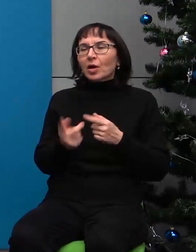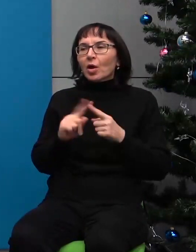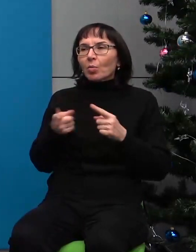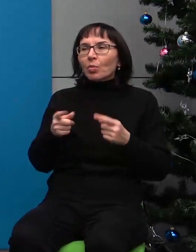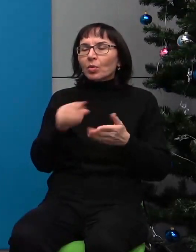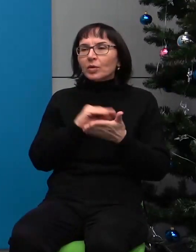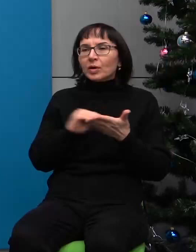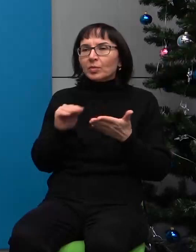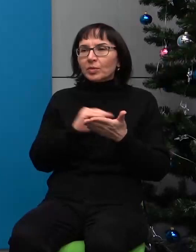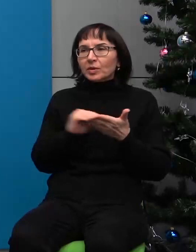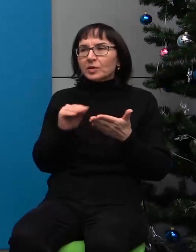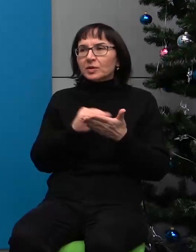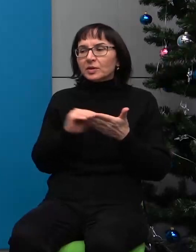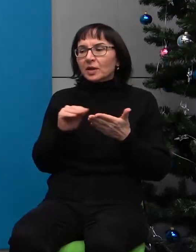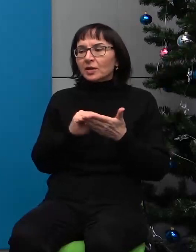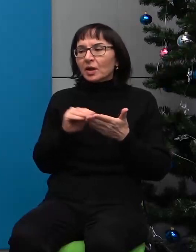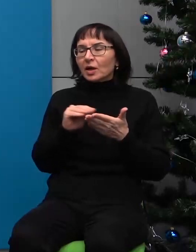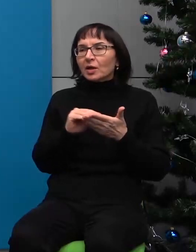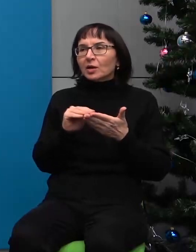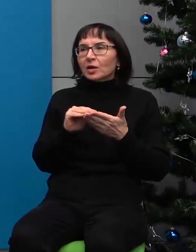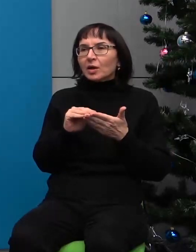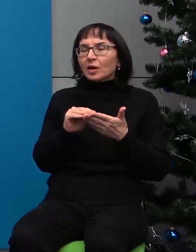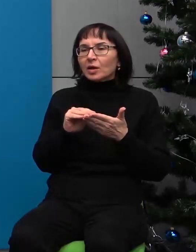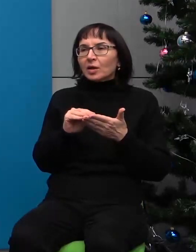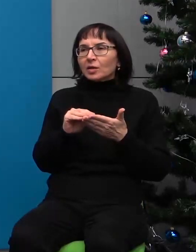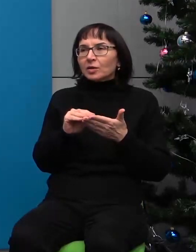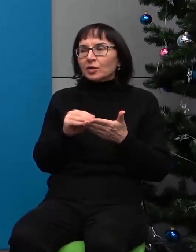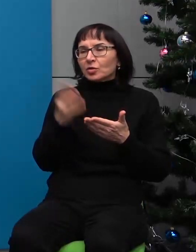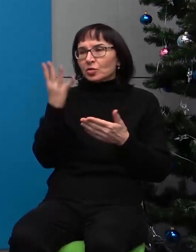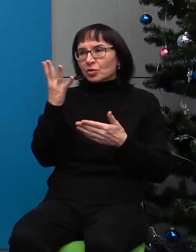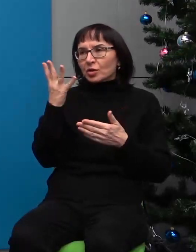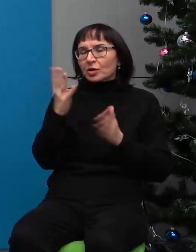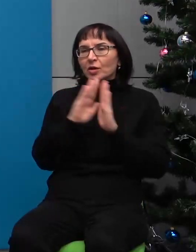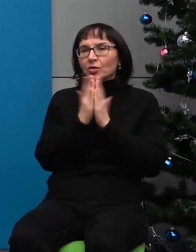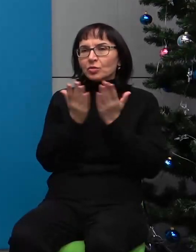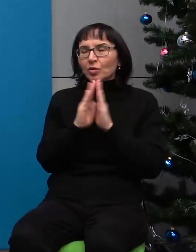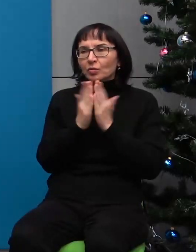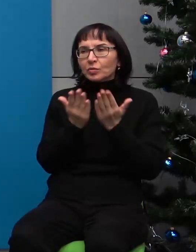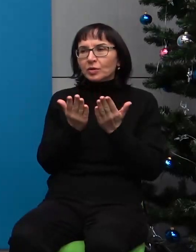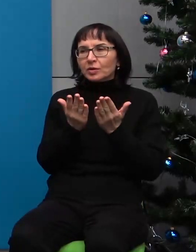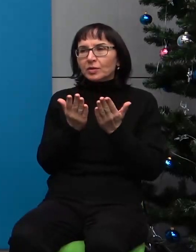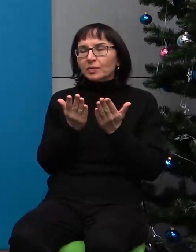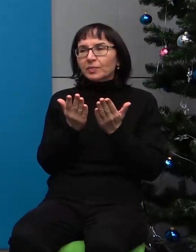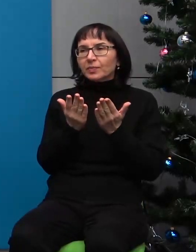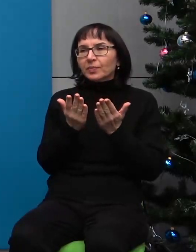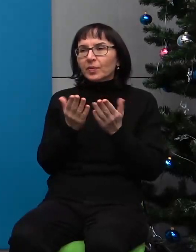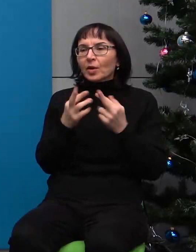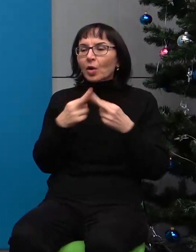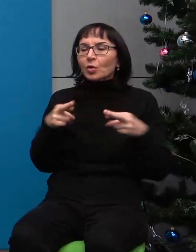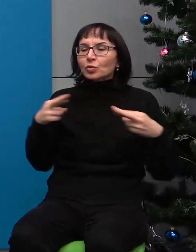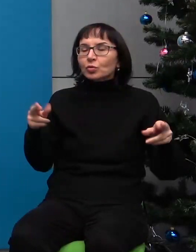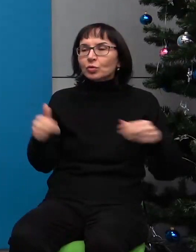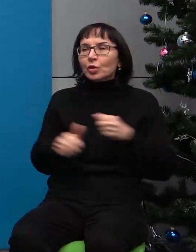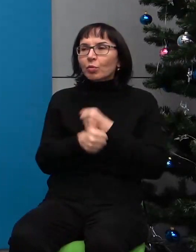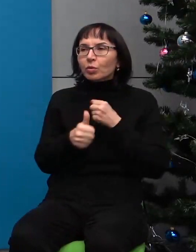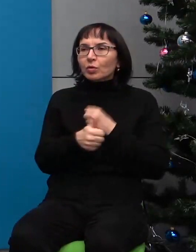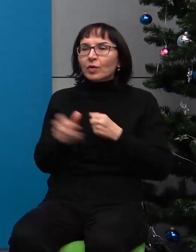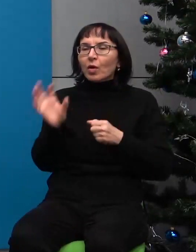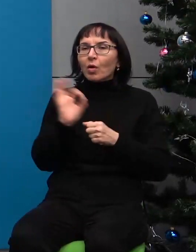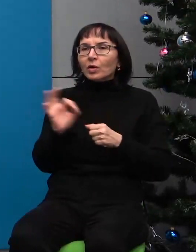czyli otrymacie książki, potem trzech kryminałów, czyli cztery książki z różnych powodów się okazało,